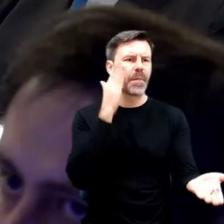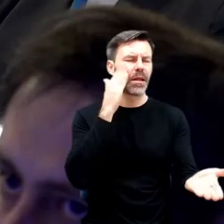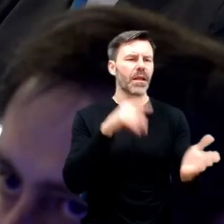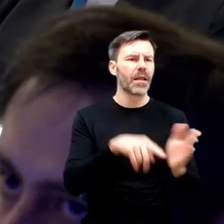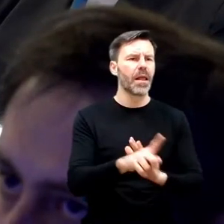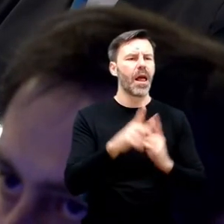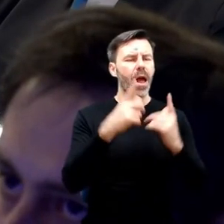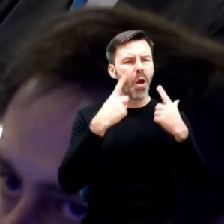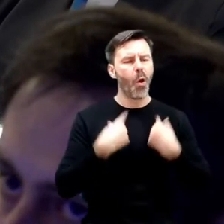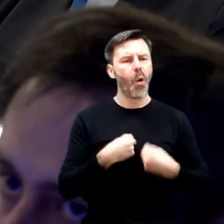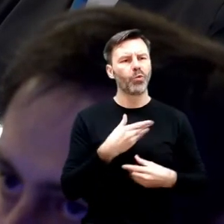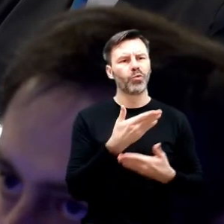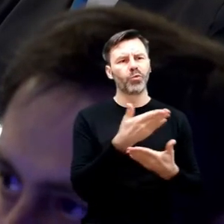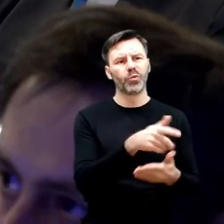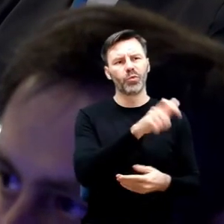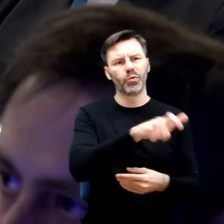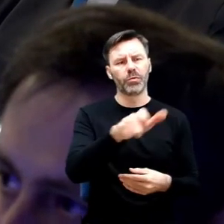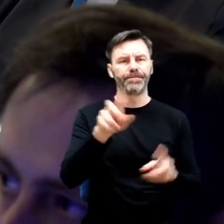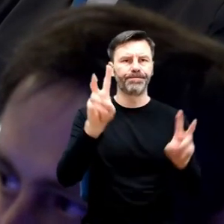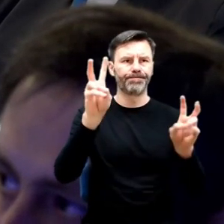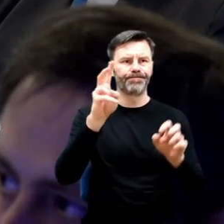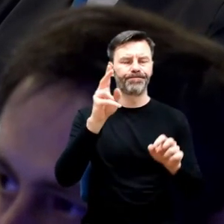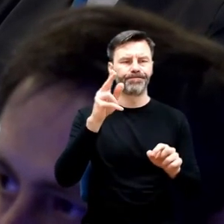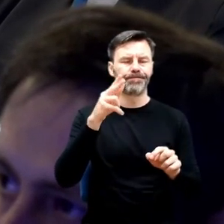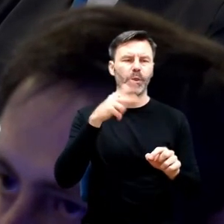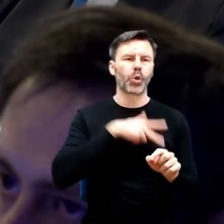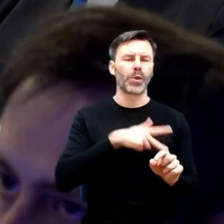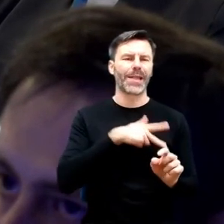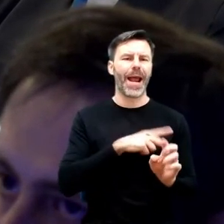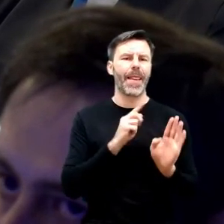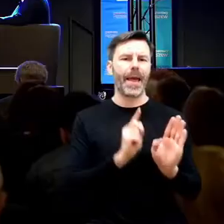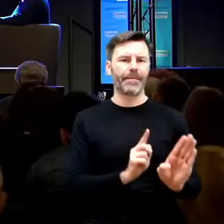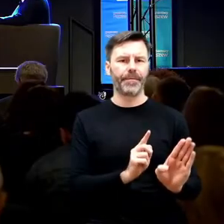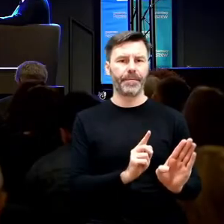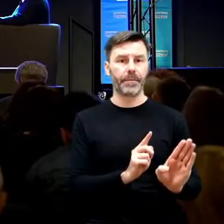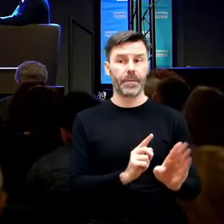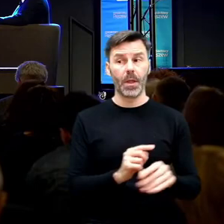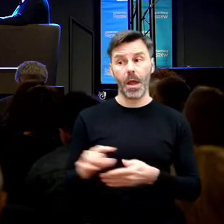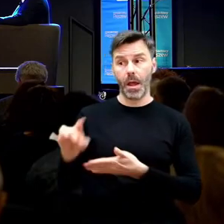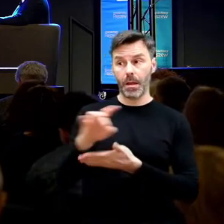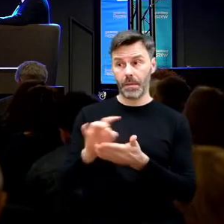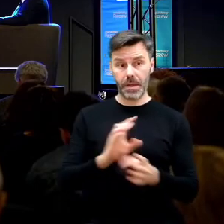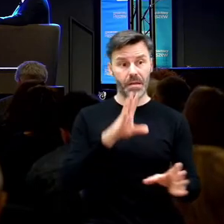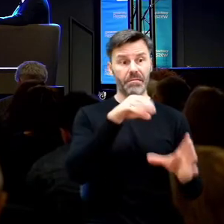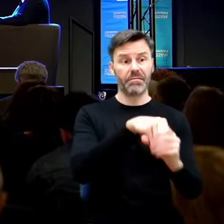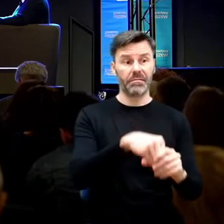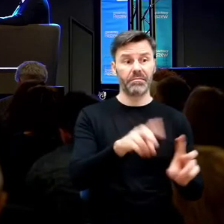na socjalne, bo to taki stereotyp, tam gdzie gmina inwestuje, to są mieszkanie socjalne.